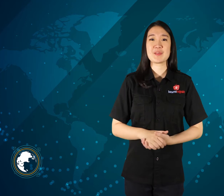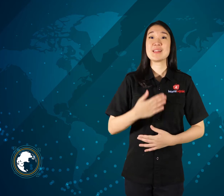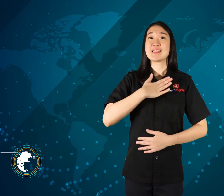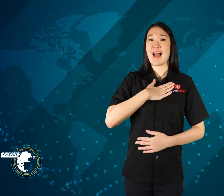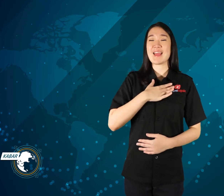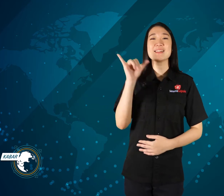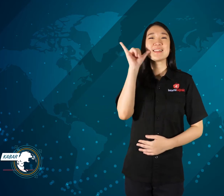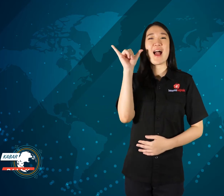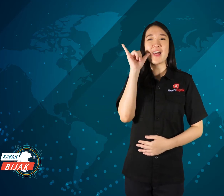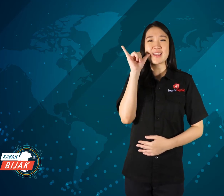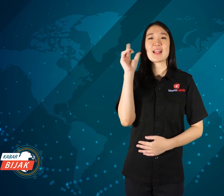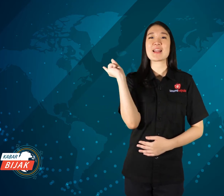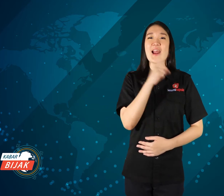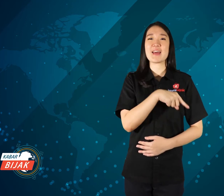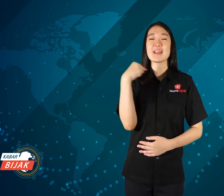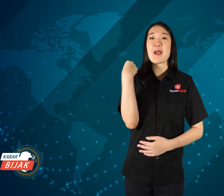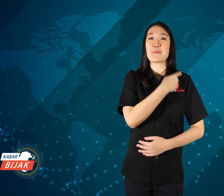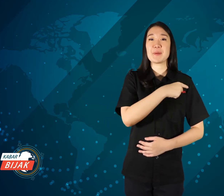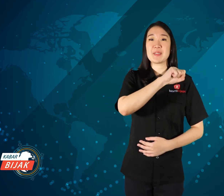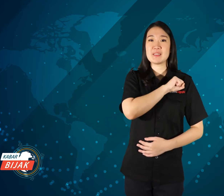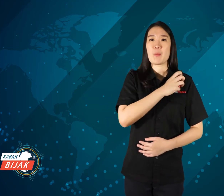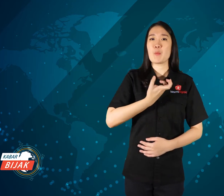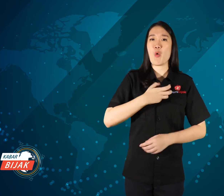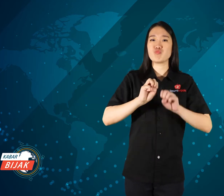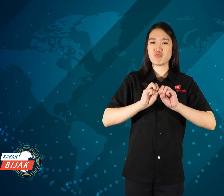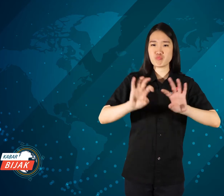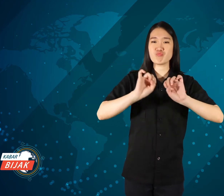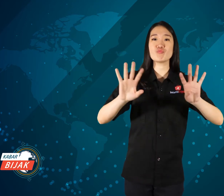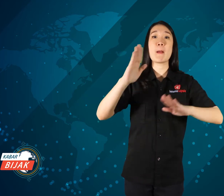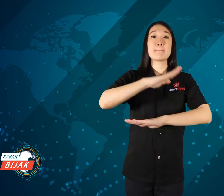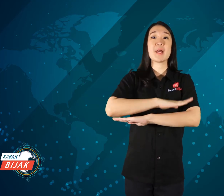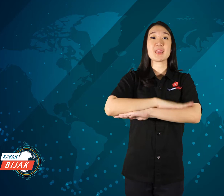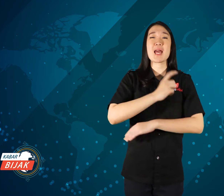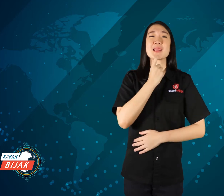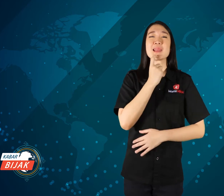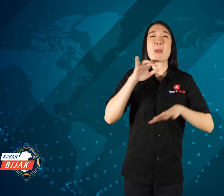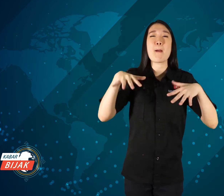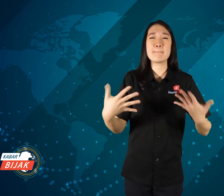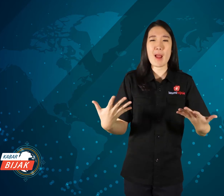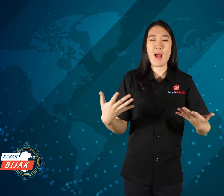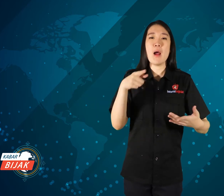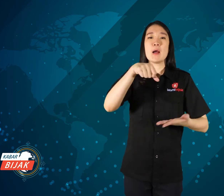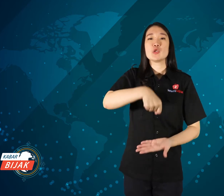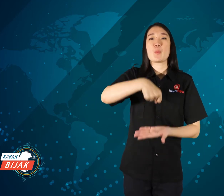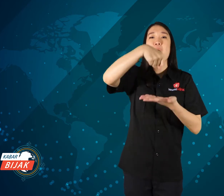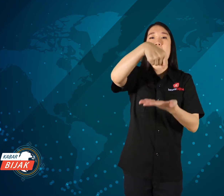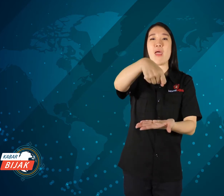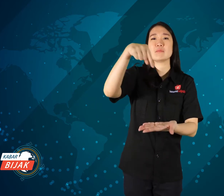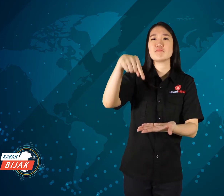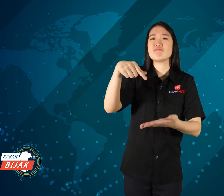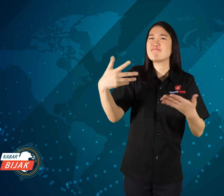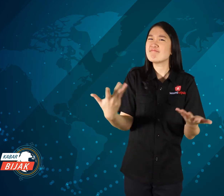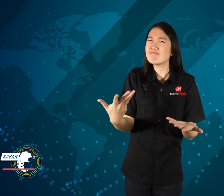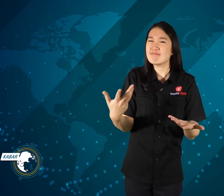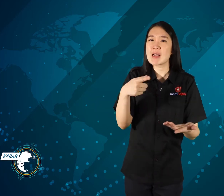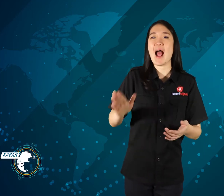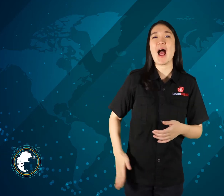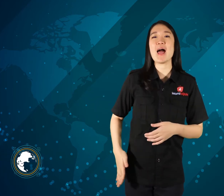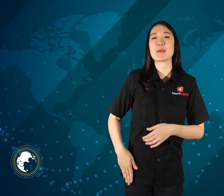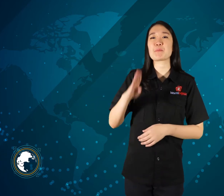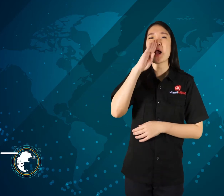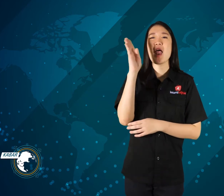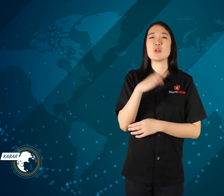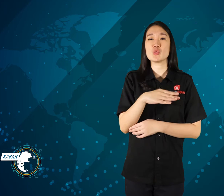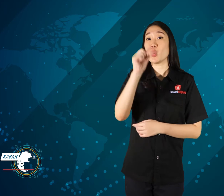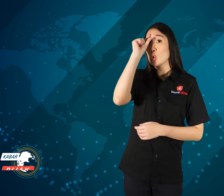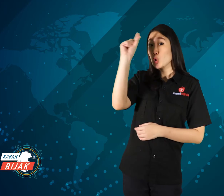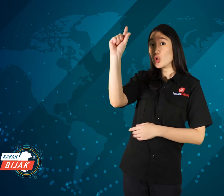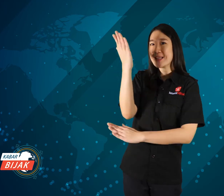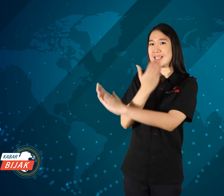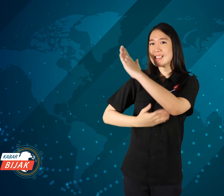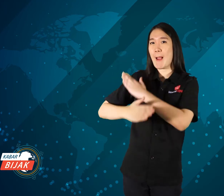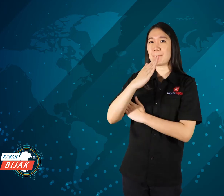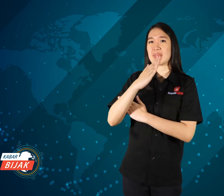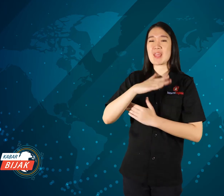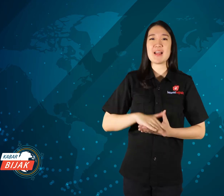Saya Yani dari KamiBijak mau menginformasikan berita tentang sumbangan kaki palsu untuk Disabilitas.